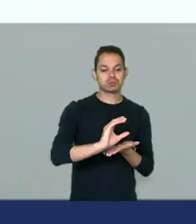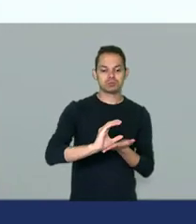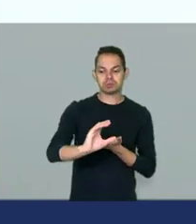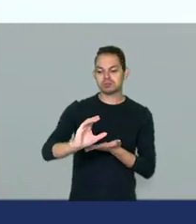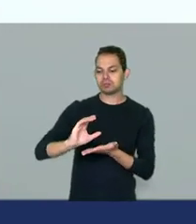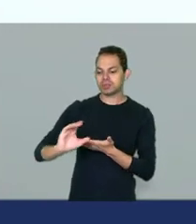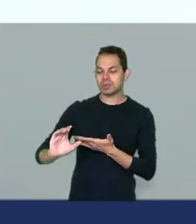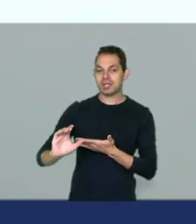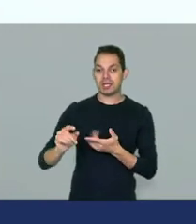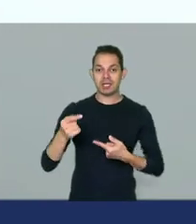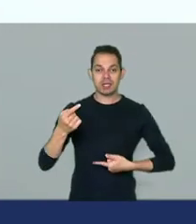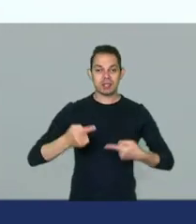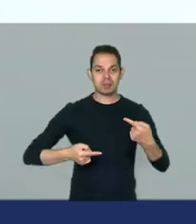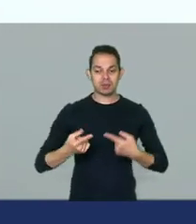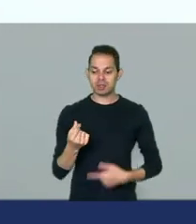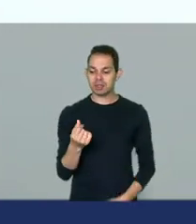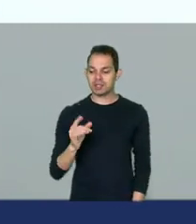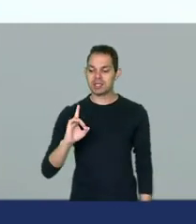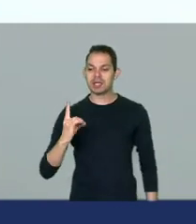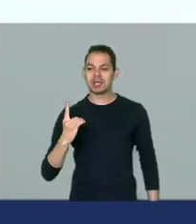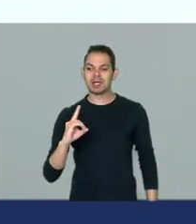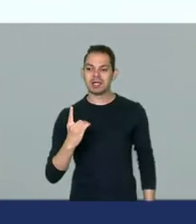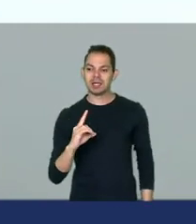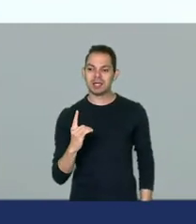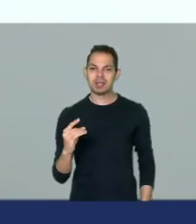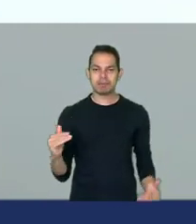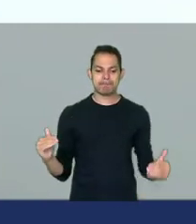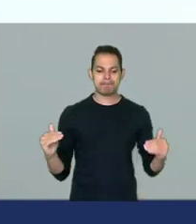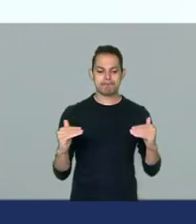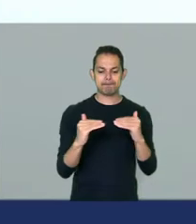INTERNACIONAIS. QUE POLÍTICA DE DOLARIZAÇÃO DOS PREÇOS, ESSA POLÍTICA DE PARIDADE DO PREÇO DE IMPORTAÇÃO TEM QUE